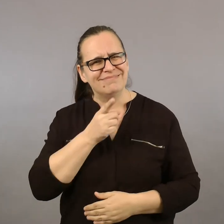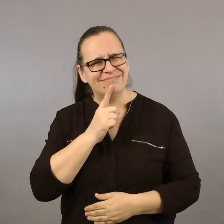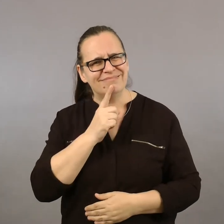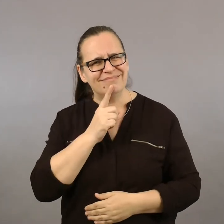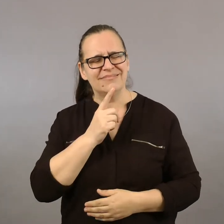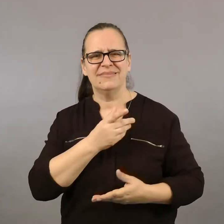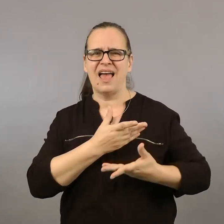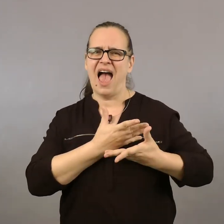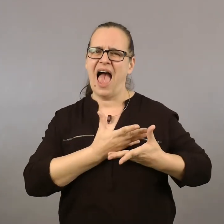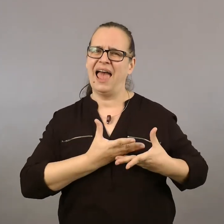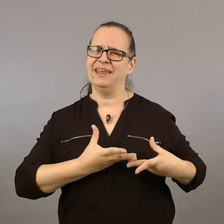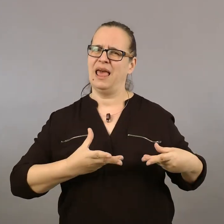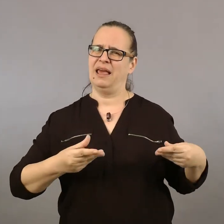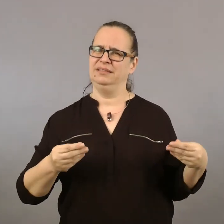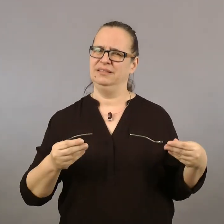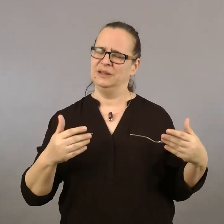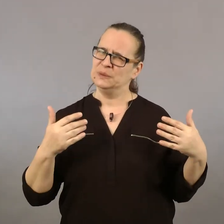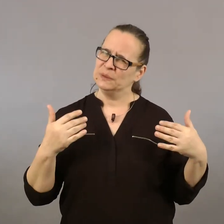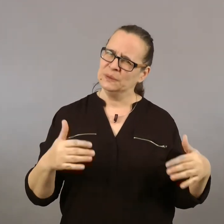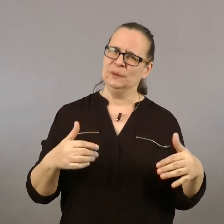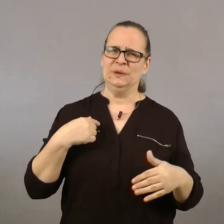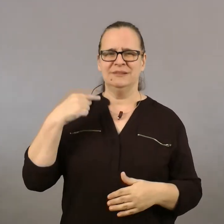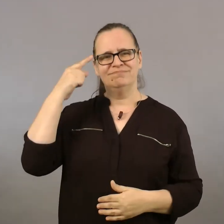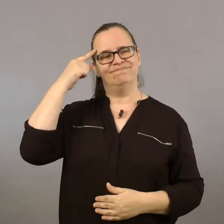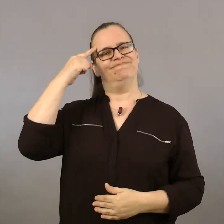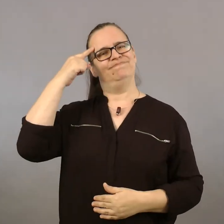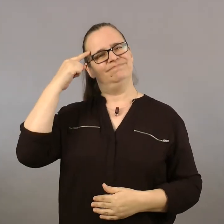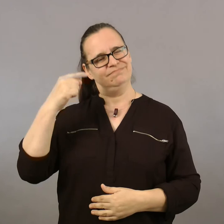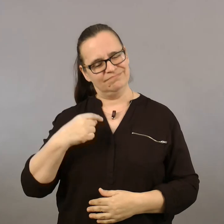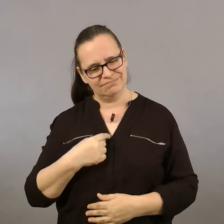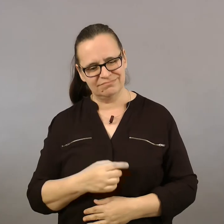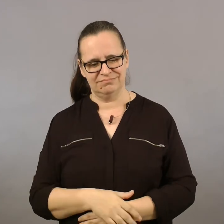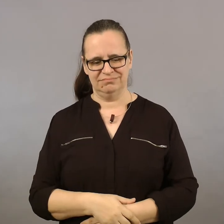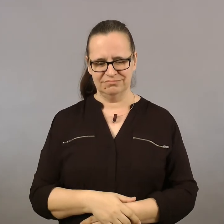Er heilt den gehörlosen Mann Das gibt mir sehr zu denken!